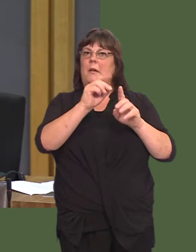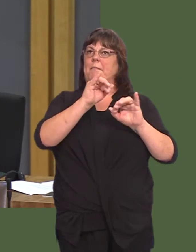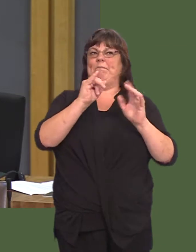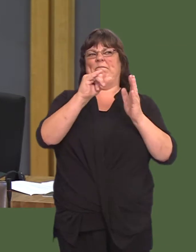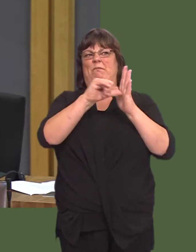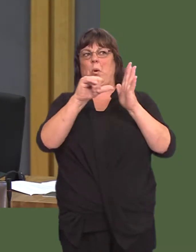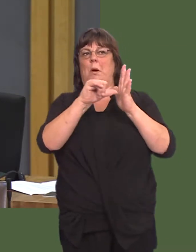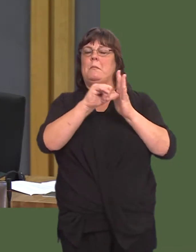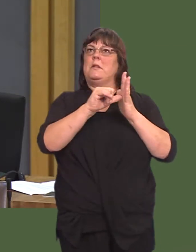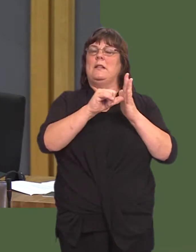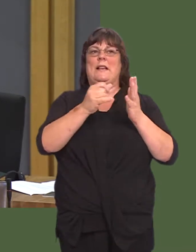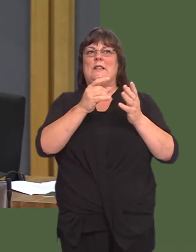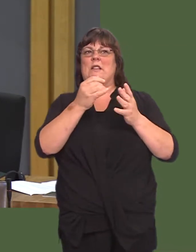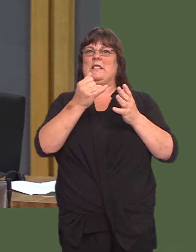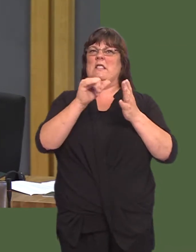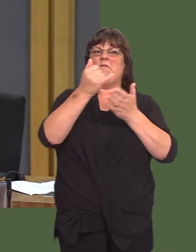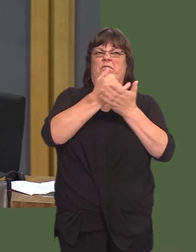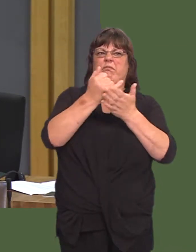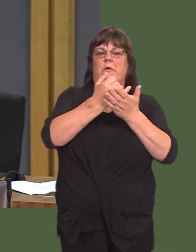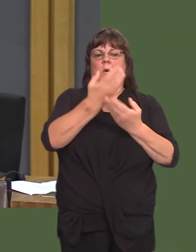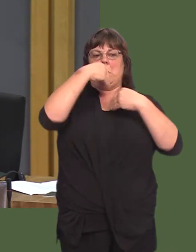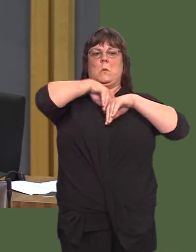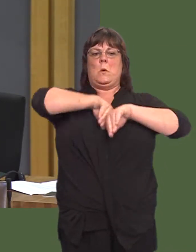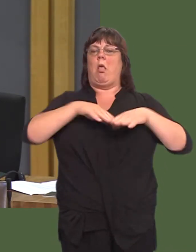blant a phobl ifanc sydd yn cerdded, er enghraifft, neuín seiclo iír ysgol?